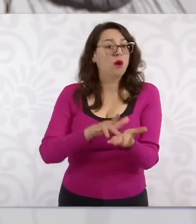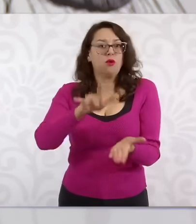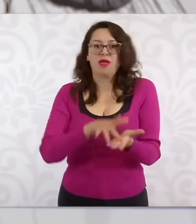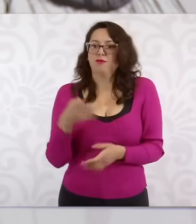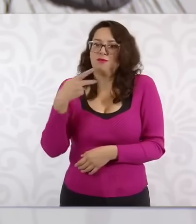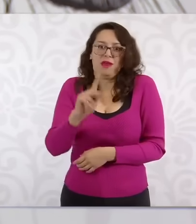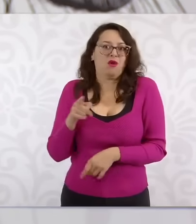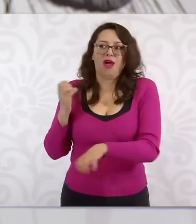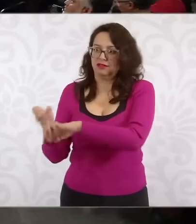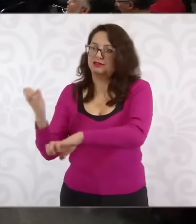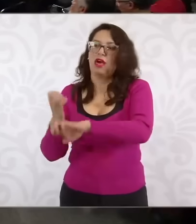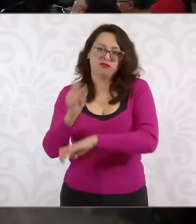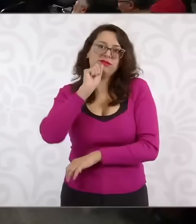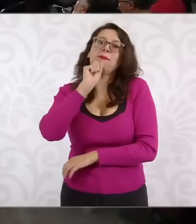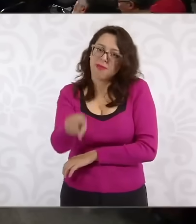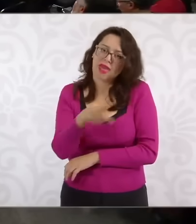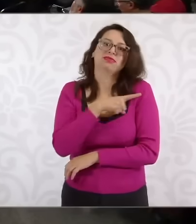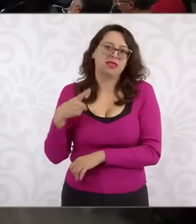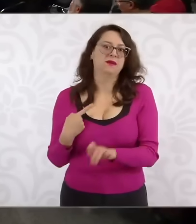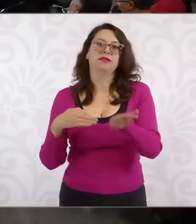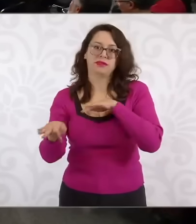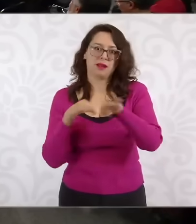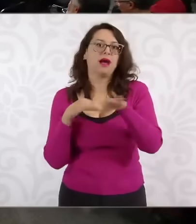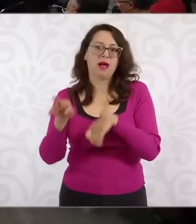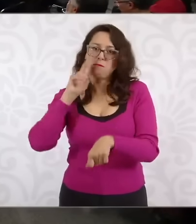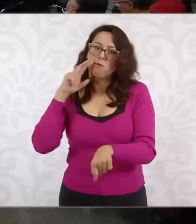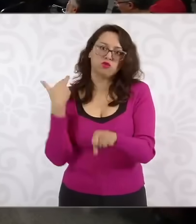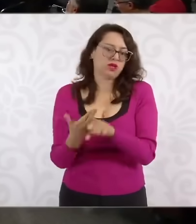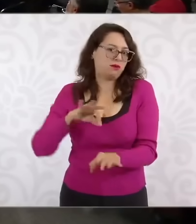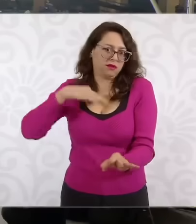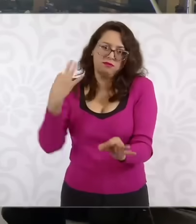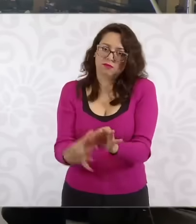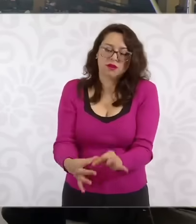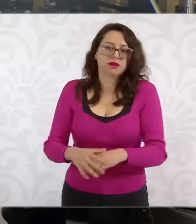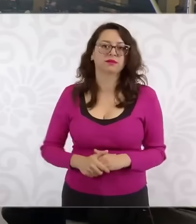su parte. Presidenta, nada más último, última pregunta. Ayer presentó la Secretaría de Economía